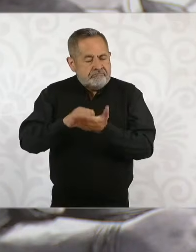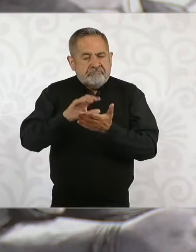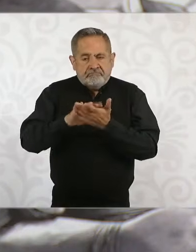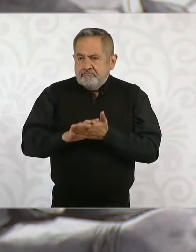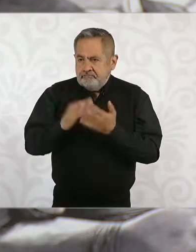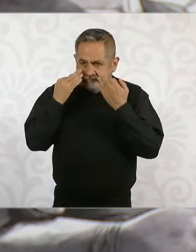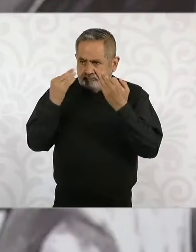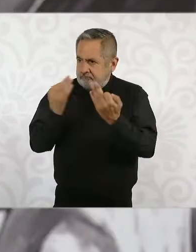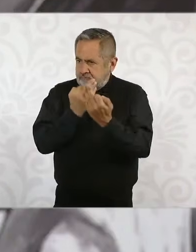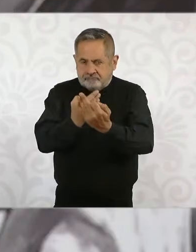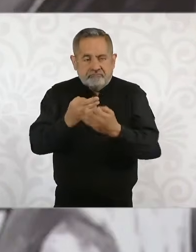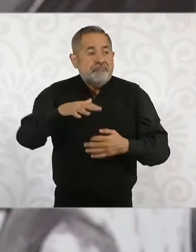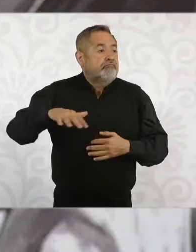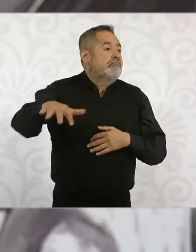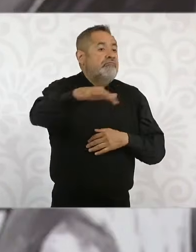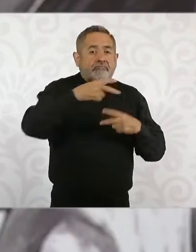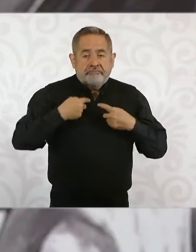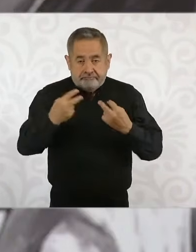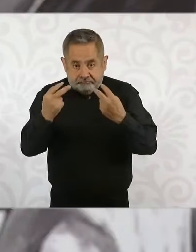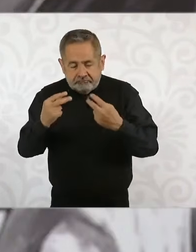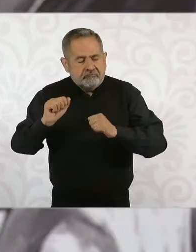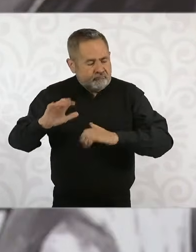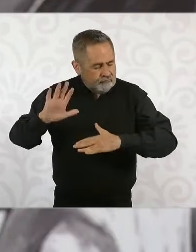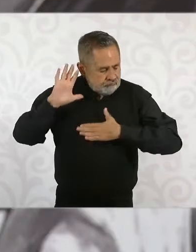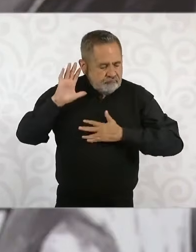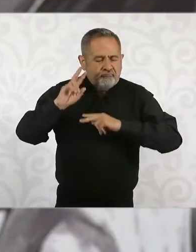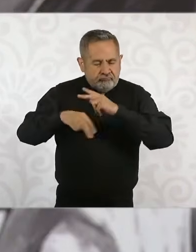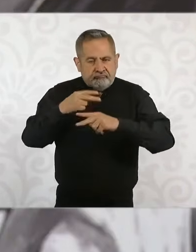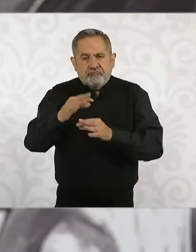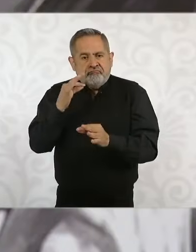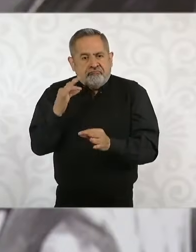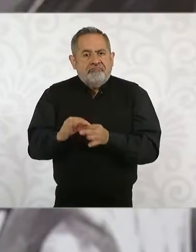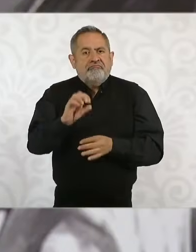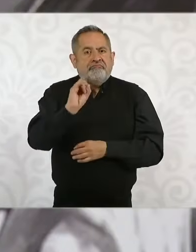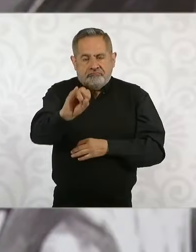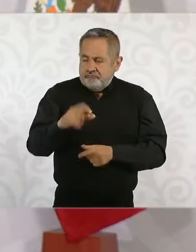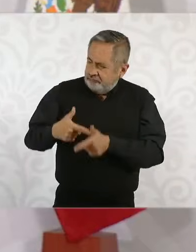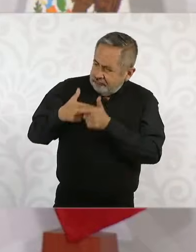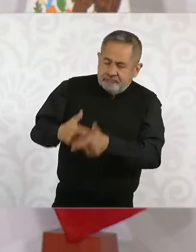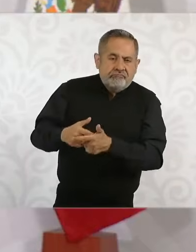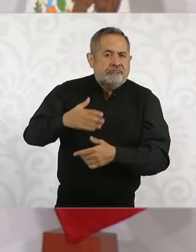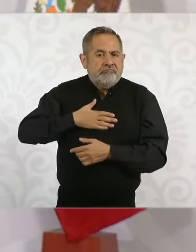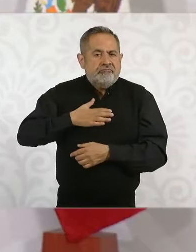los habitantes de este gran país el compromiso de Bayer de continuar trabajando en México,